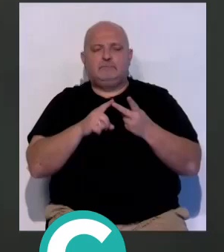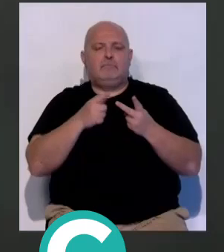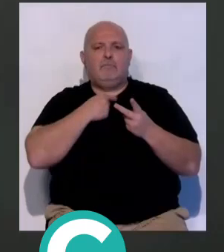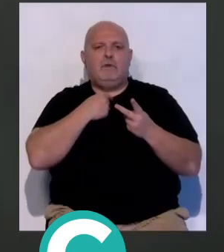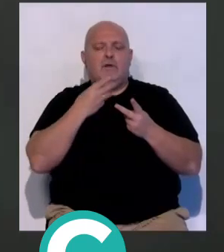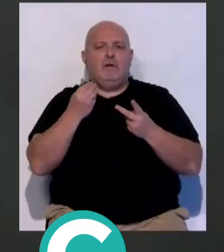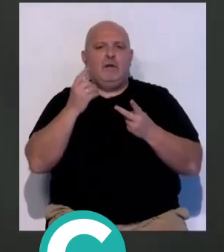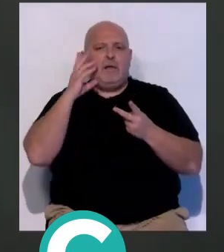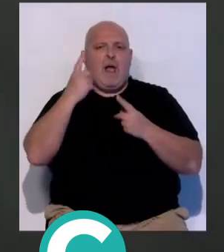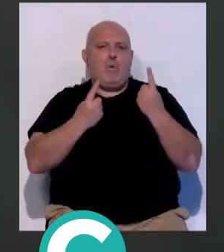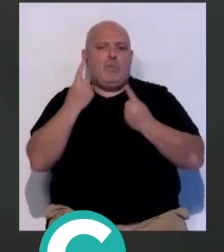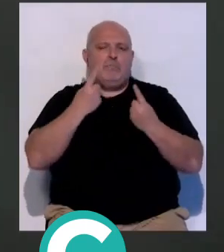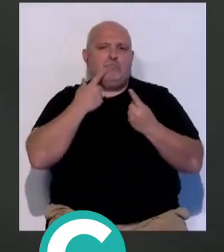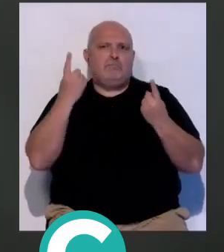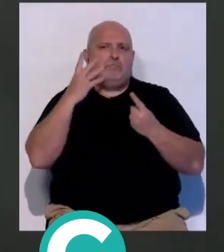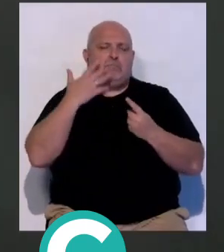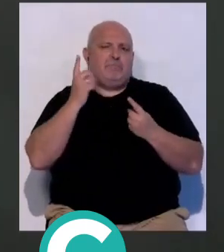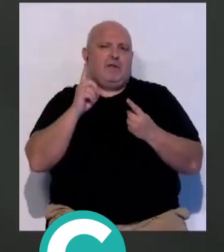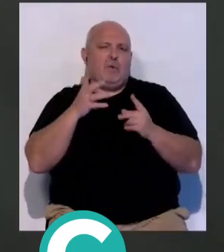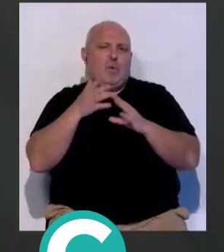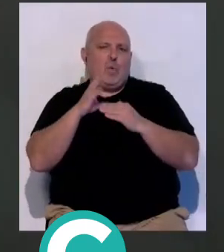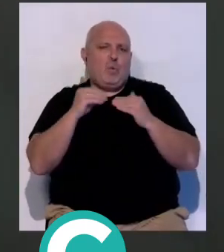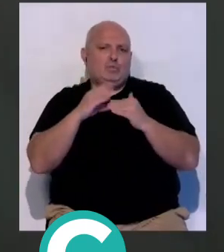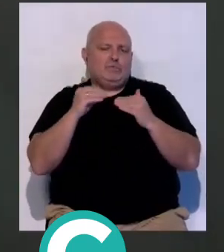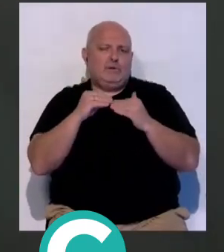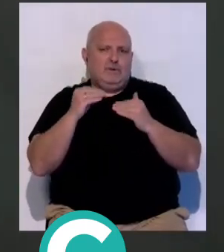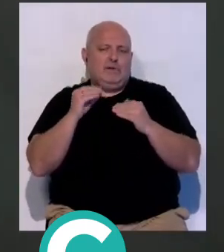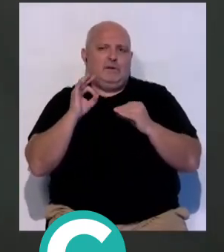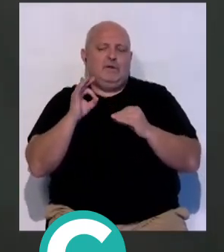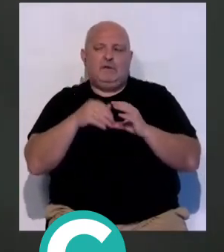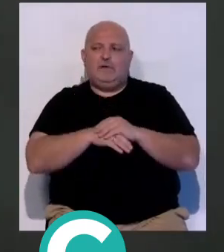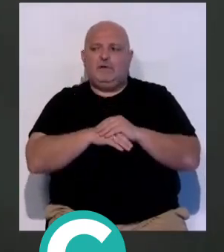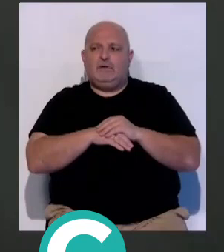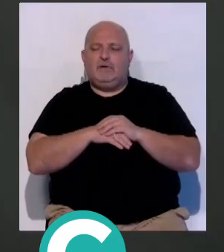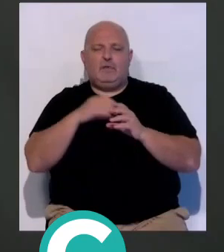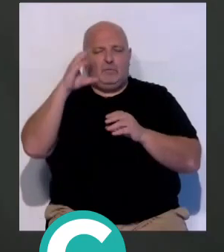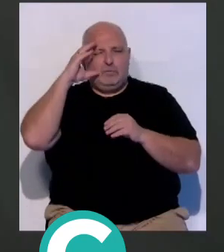algunas Vamos inventármelo o utilizar algunas prohibidas una que escuché al vuelo [Música]